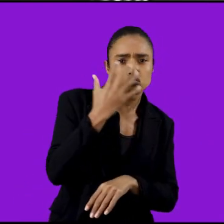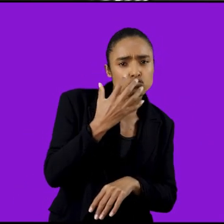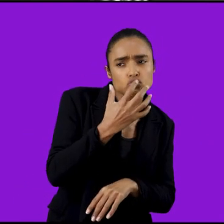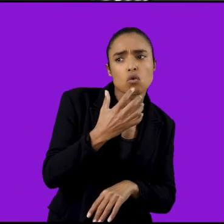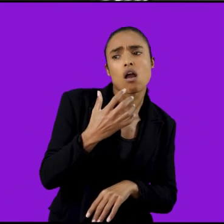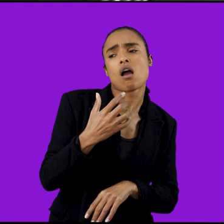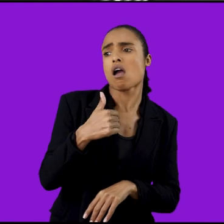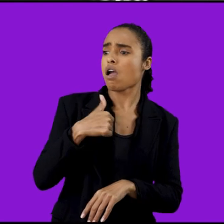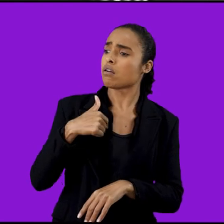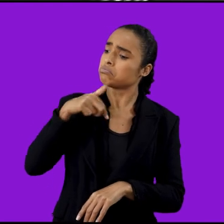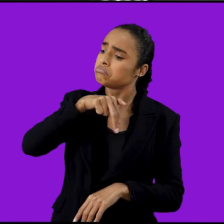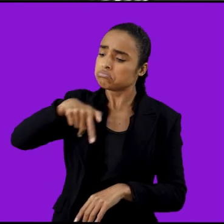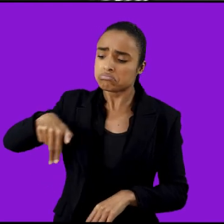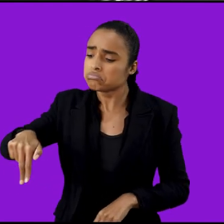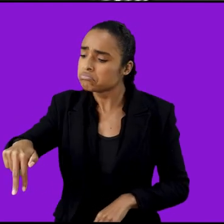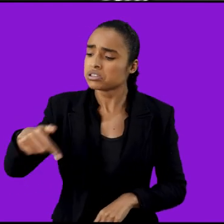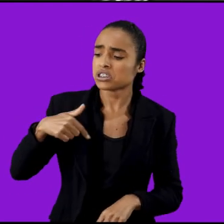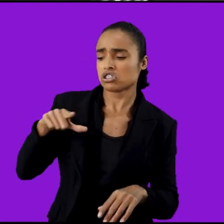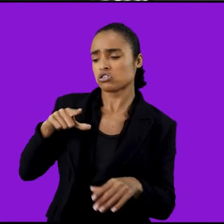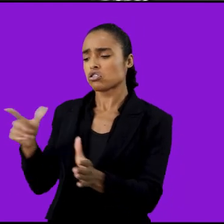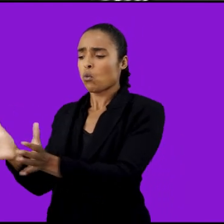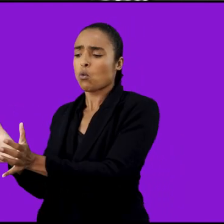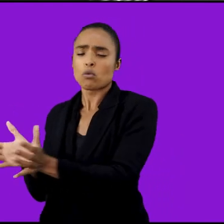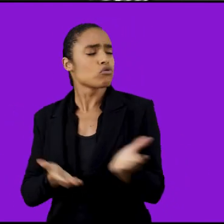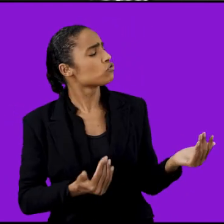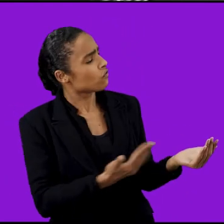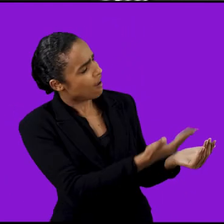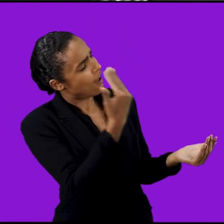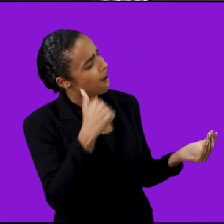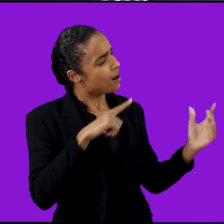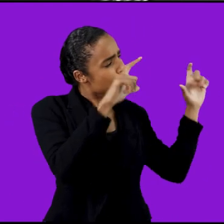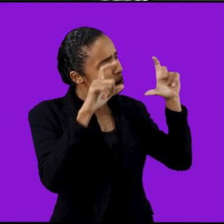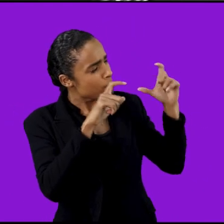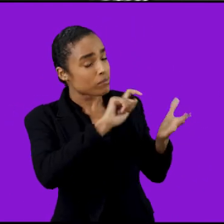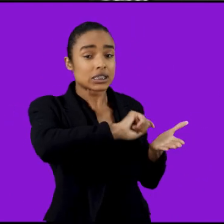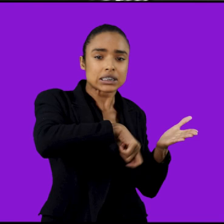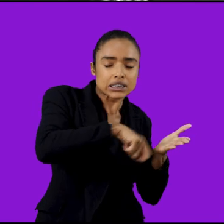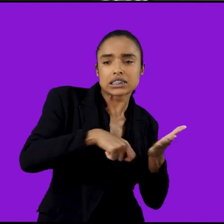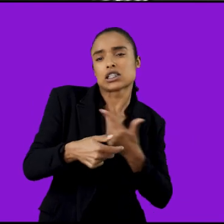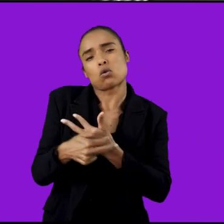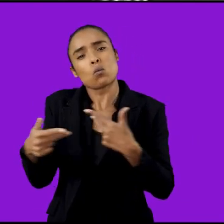É E eu desci , aí fui ali. Tinha uma molecada ali e chamou: “Ê, Emicida, vamo tirar uma foto e não sei o que” fui ali assinar um